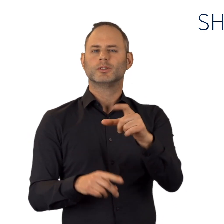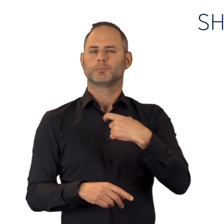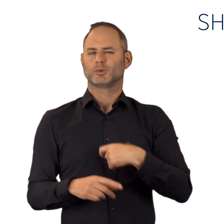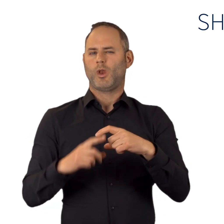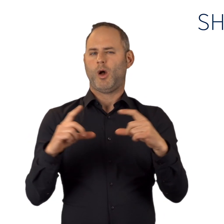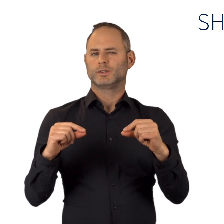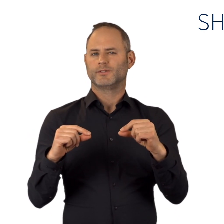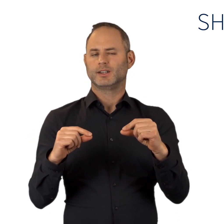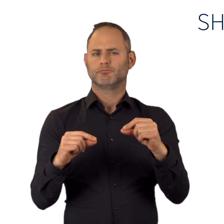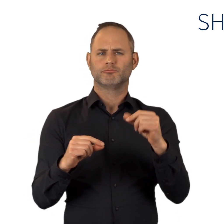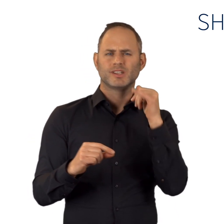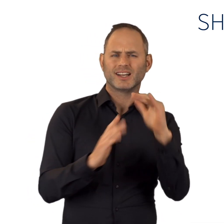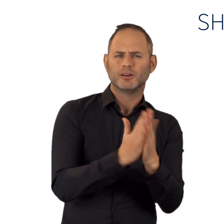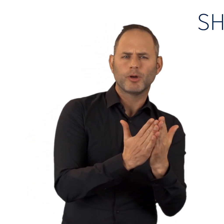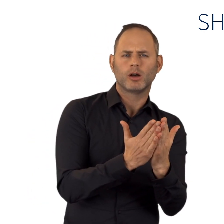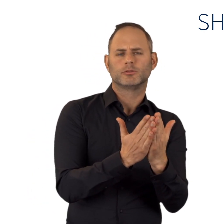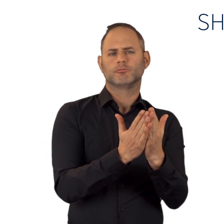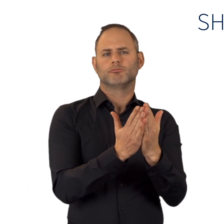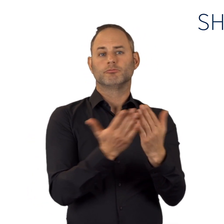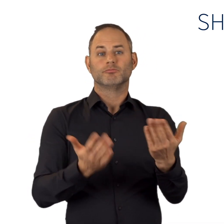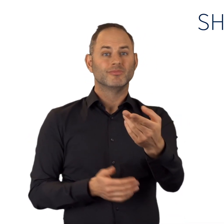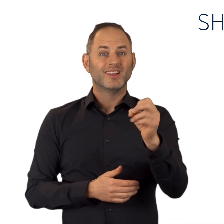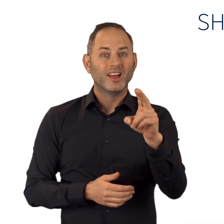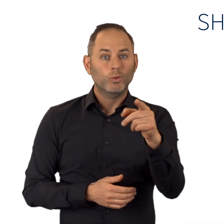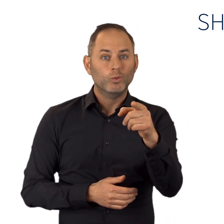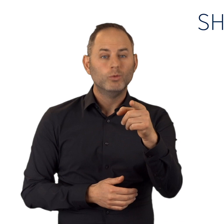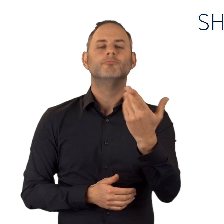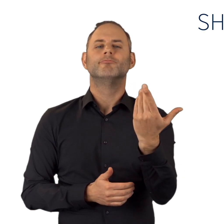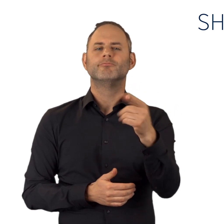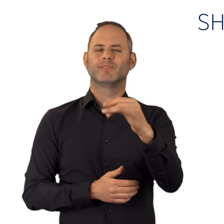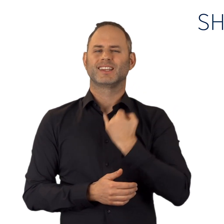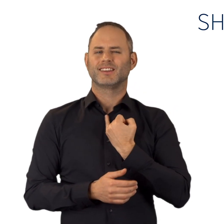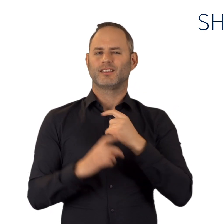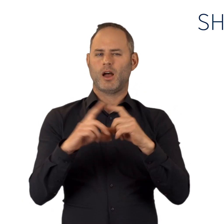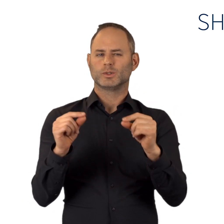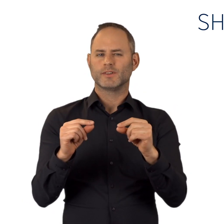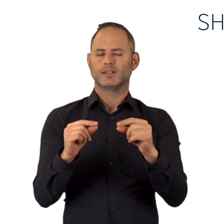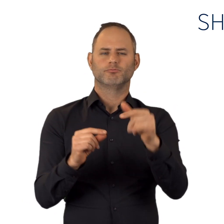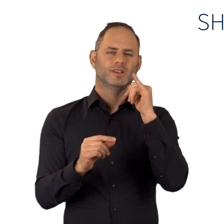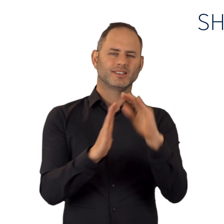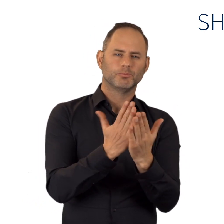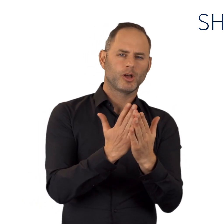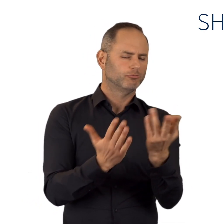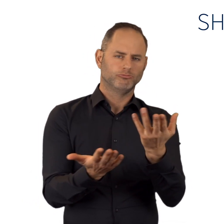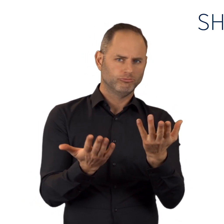sowie der Personalausweis oder Reisepass bei Unionsbürgerinnen und Unionsbürgern der Identitätsausweis oder Reisepass –